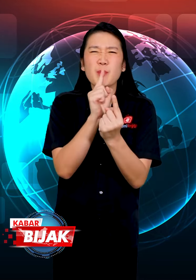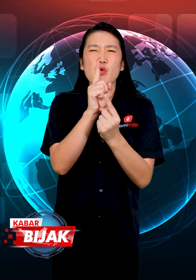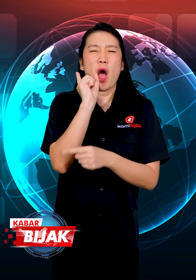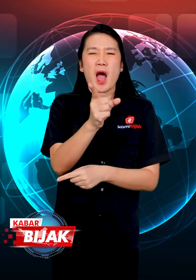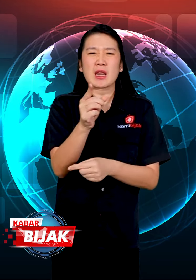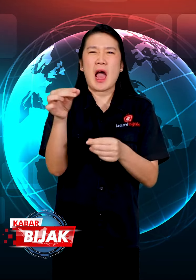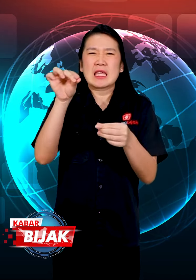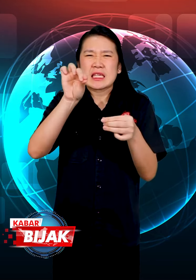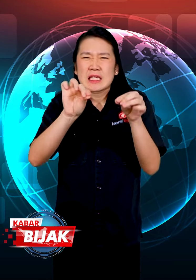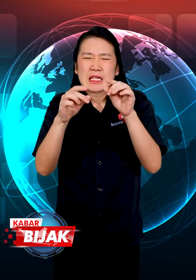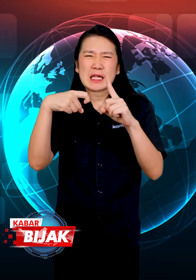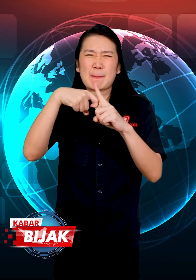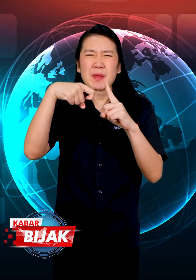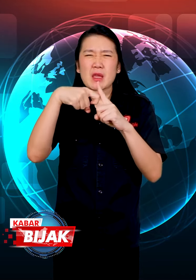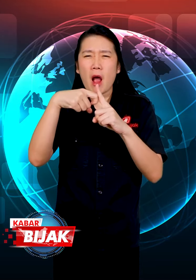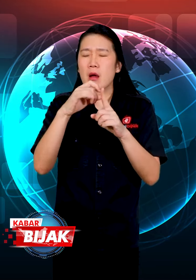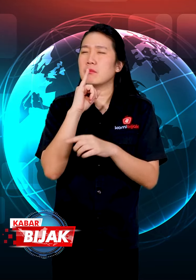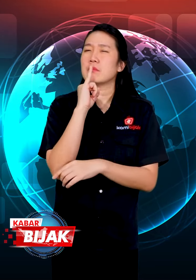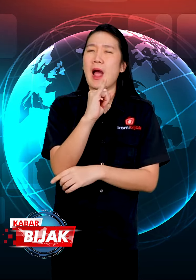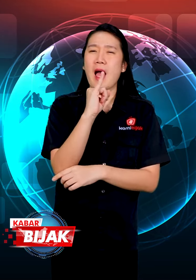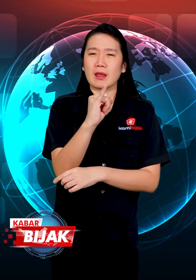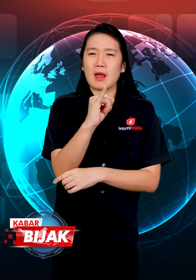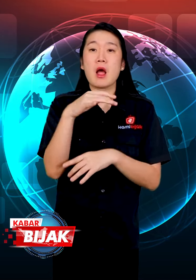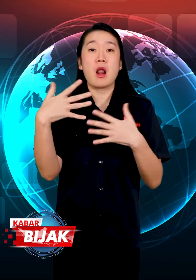ditemukan ada kimia yang berbahaya.